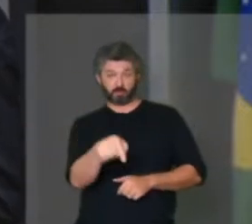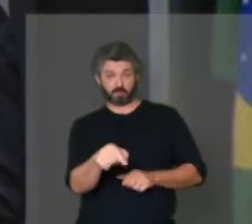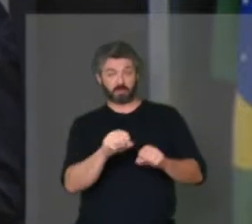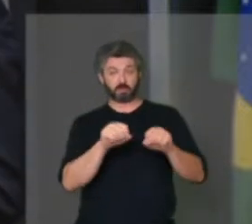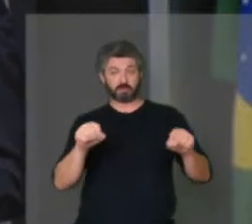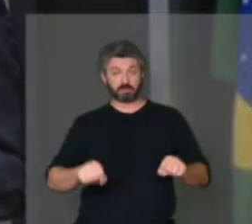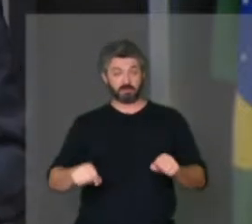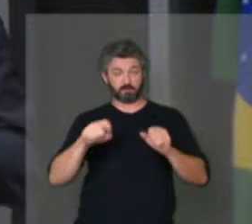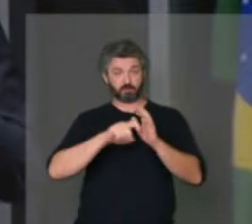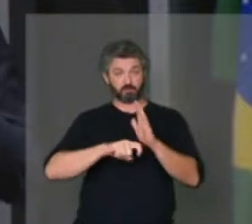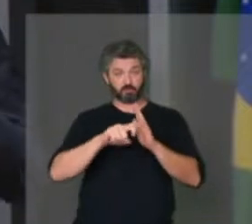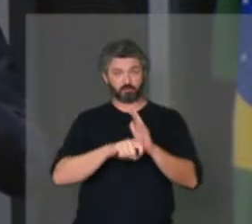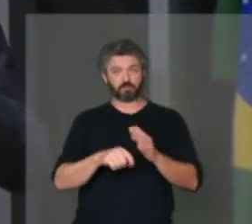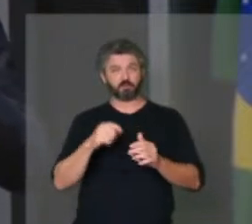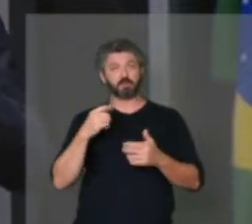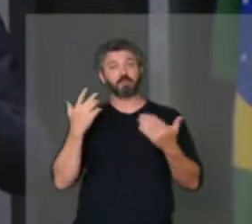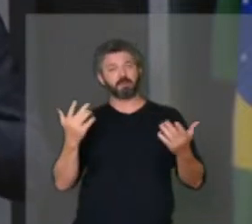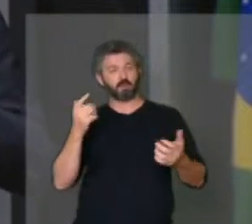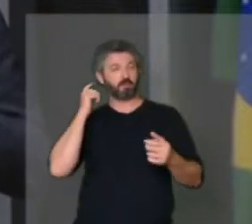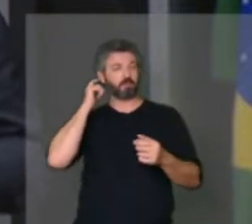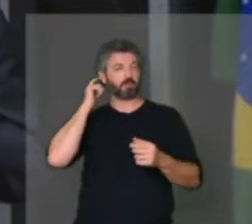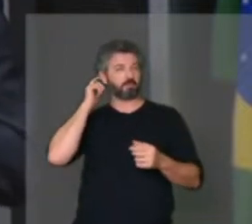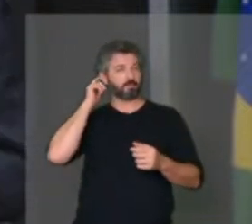TEMOS NOS PORTADO DE FORMA ABSOLUTAMENTE INDEPENDENTE E COERENTE. COM A LIBERDADE QUE